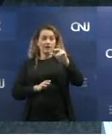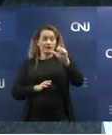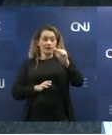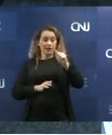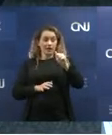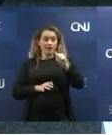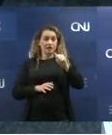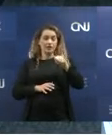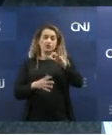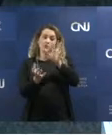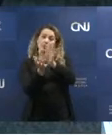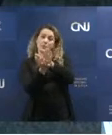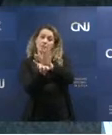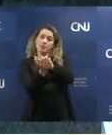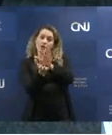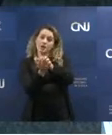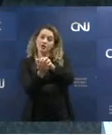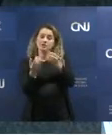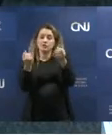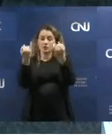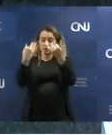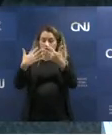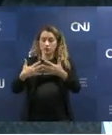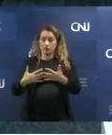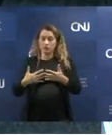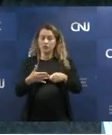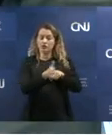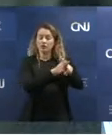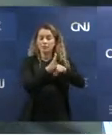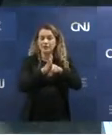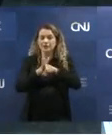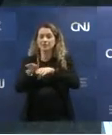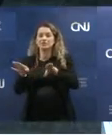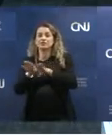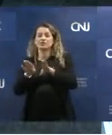Conforme se extrai da consulta ao sítio eletrônico do TJ de Pernambuco.